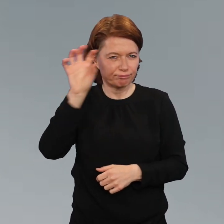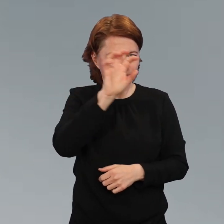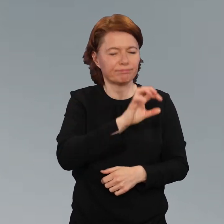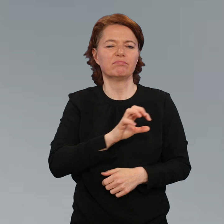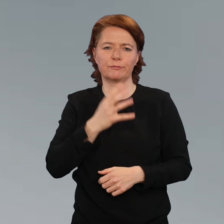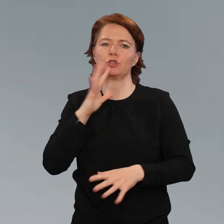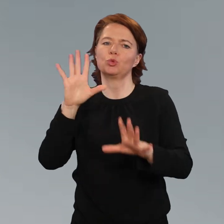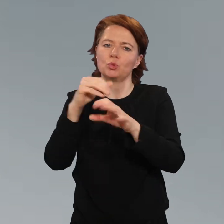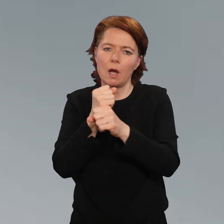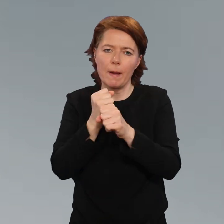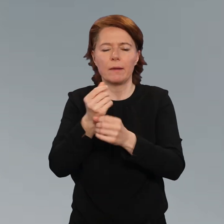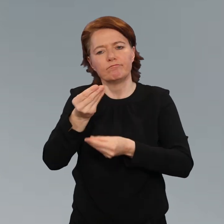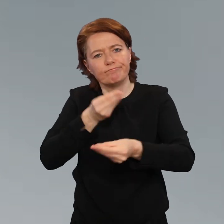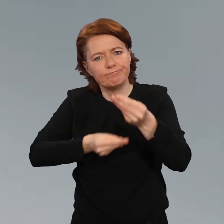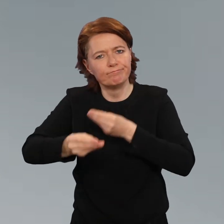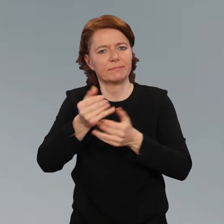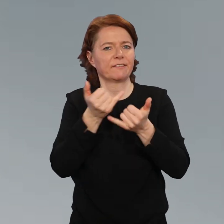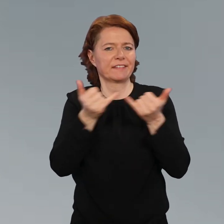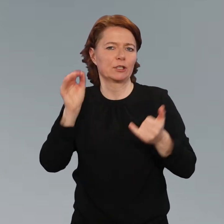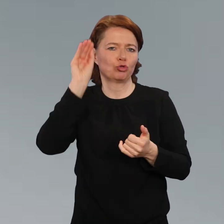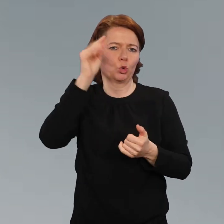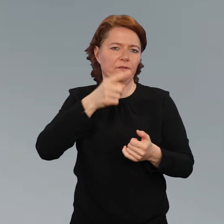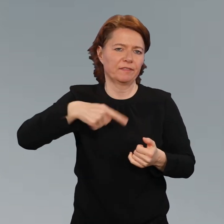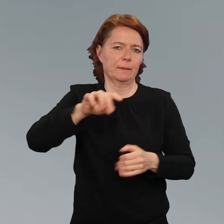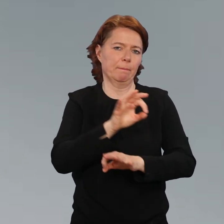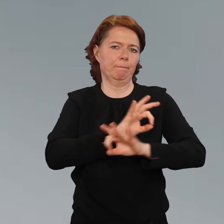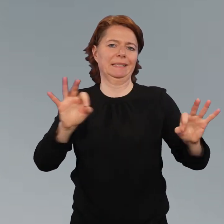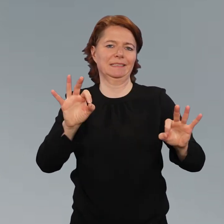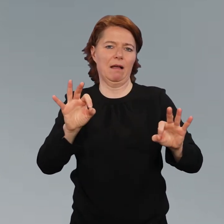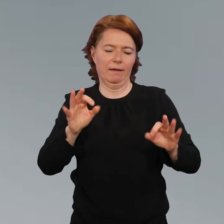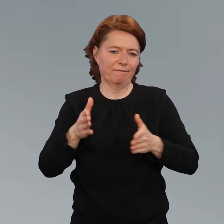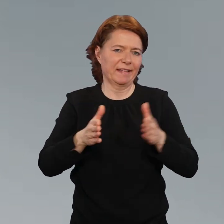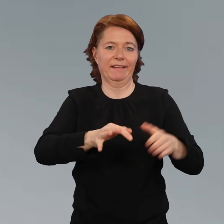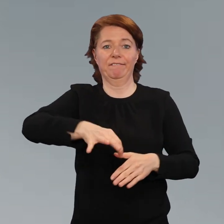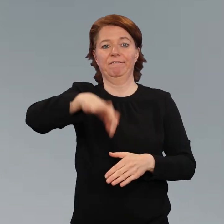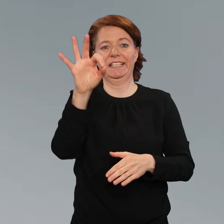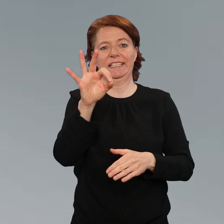dolmetschenden in einen Austausch treten und gemeinsam über ein gutes Vorgehen nachdenken.